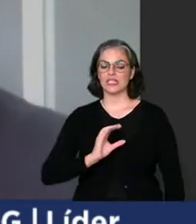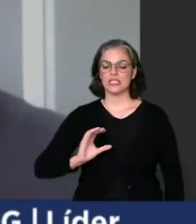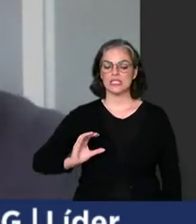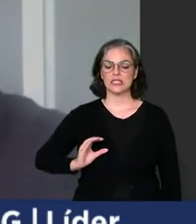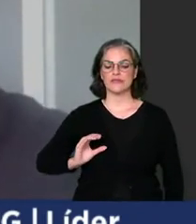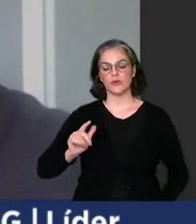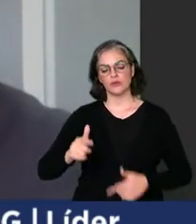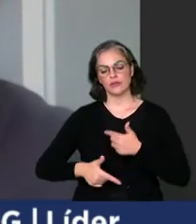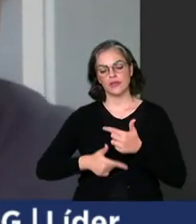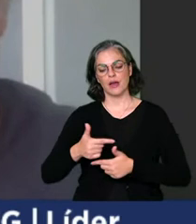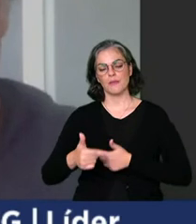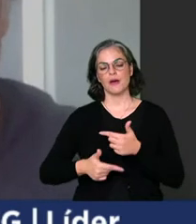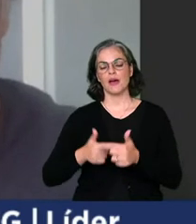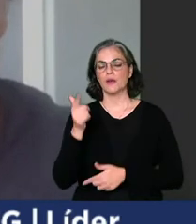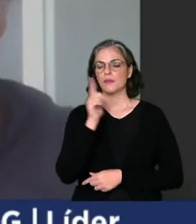ARRECADADO PARA A DEFESA CIVIL TRABALHAR PARA RECONSTRUÇÃO